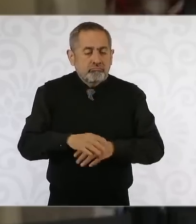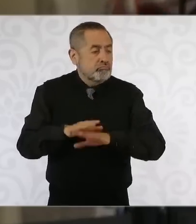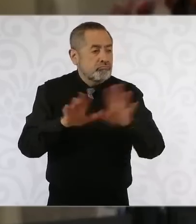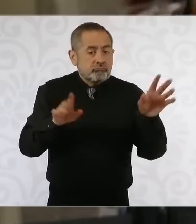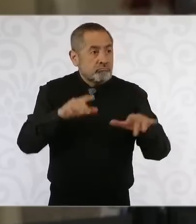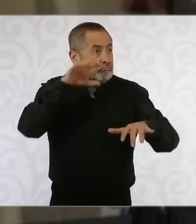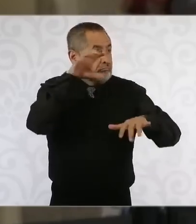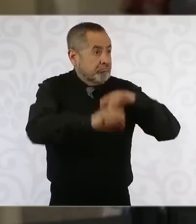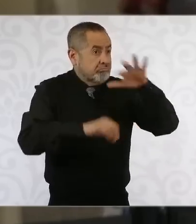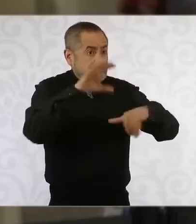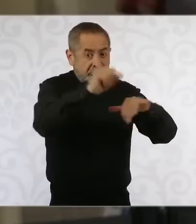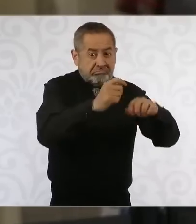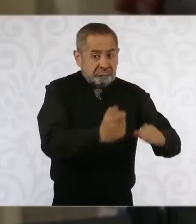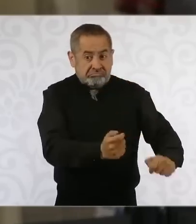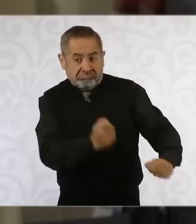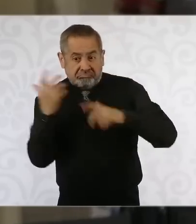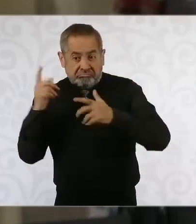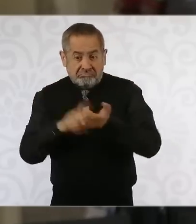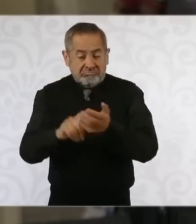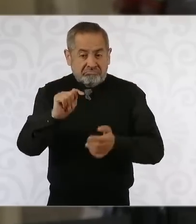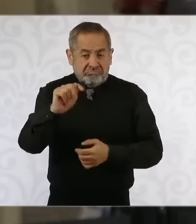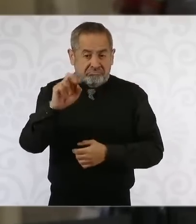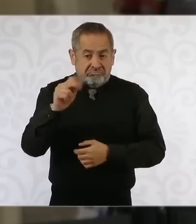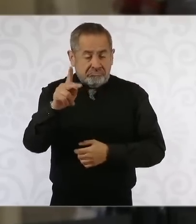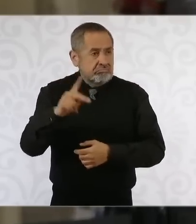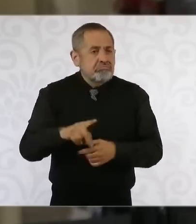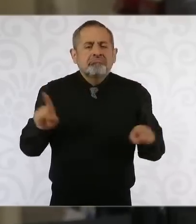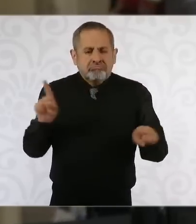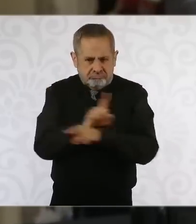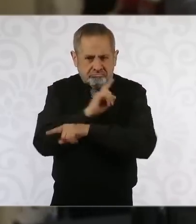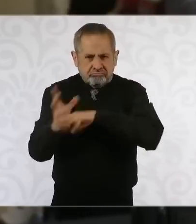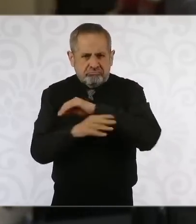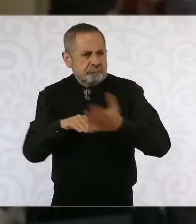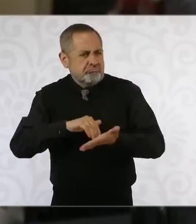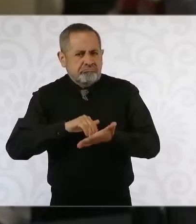masivas como lo ha anunciado Donald Trump sacaría de su país las bases militares de